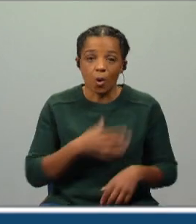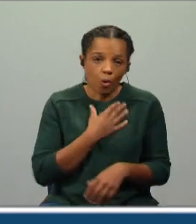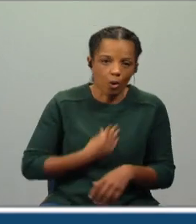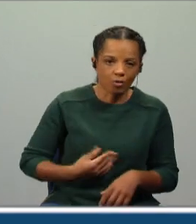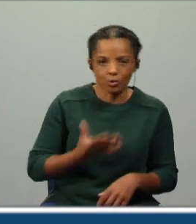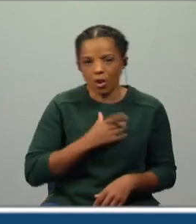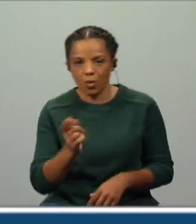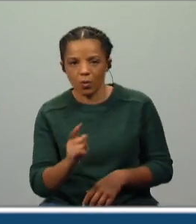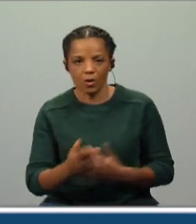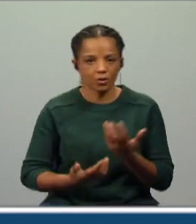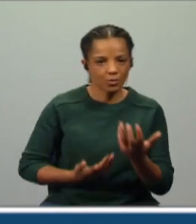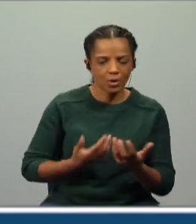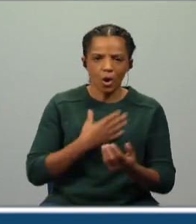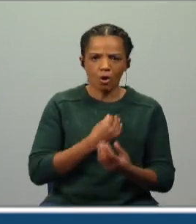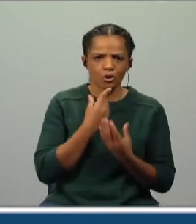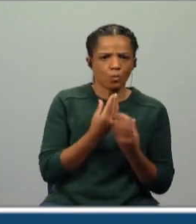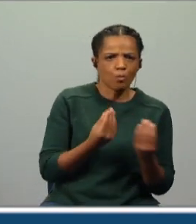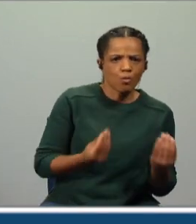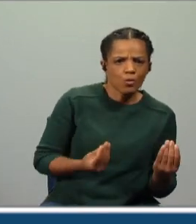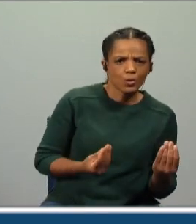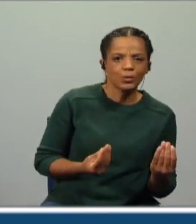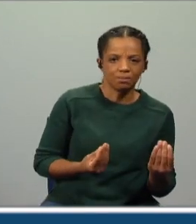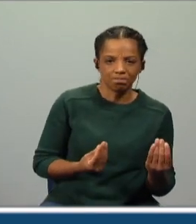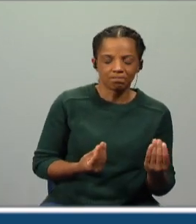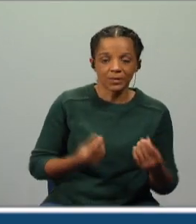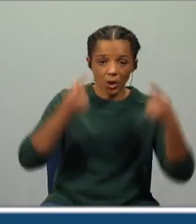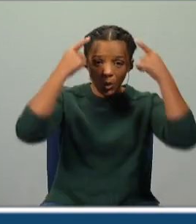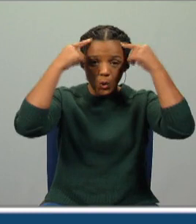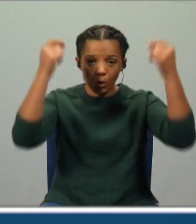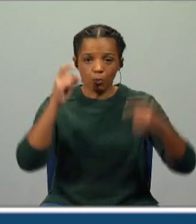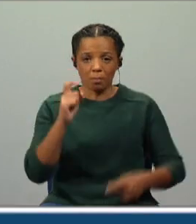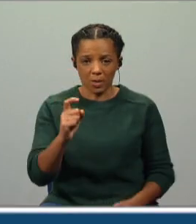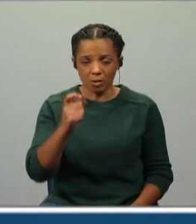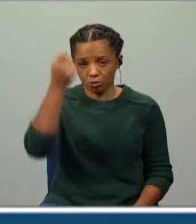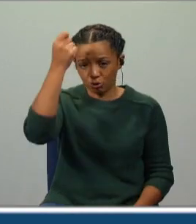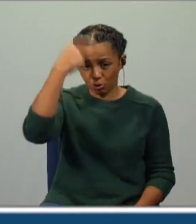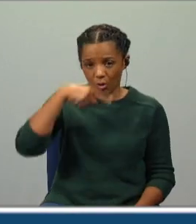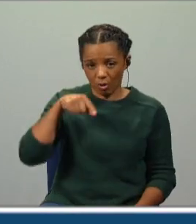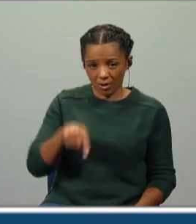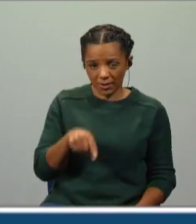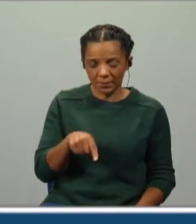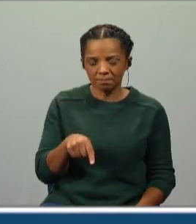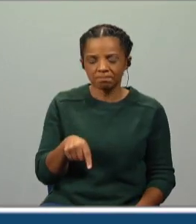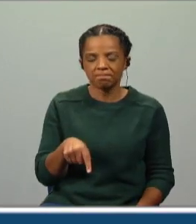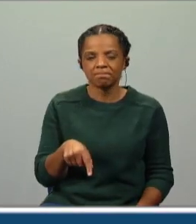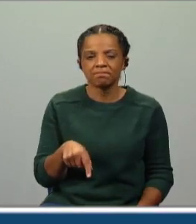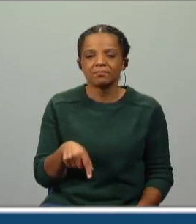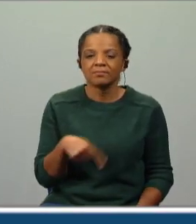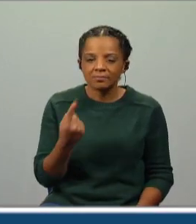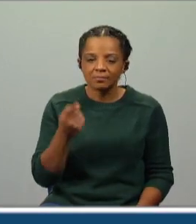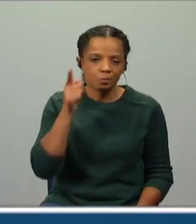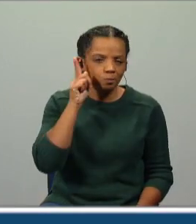ou não gostam ou gostam muito e o lobo mau nesta história vai ser muito importante,